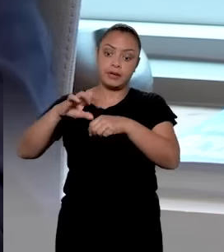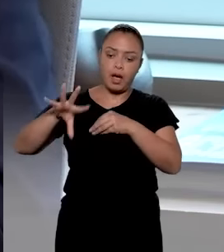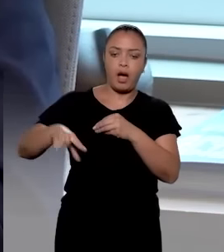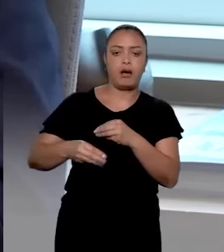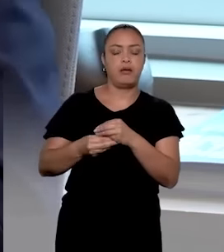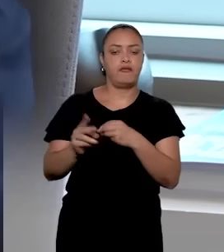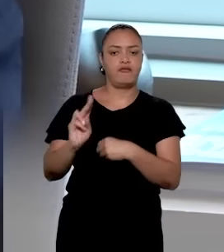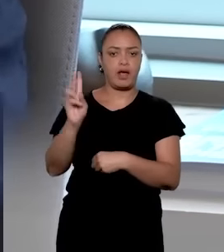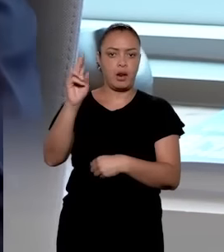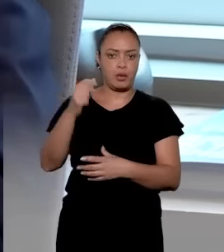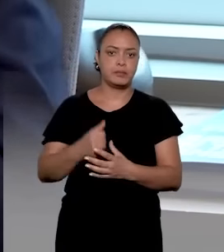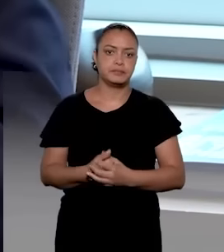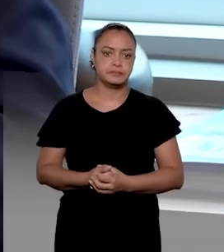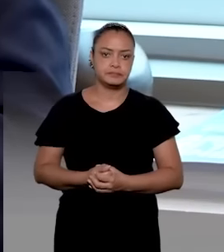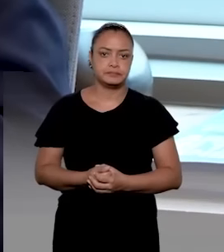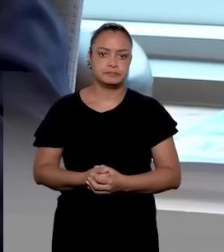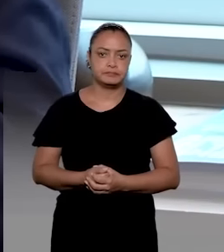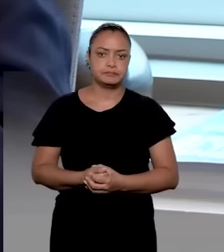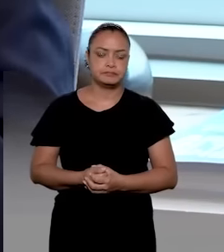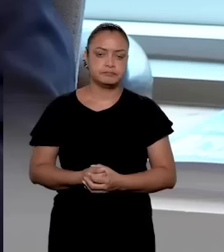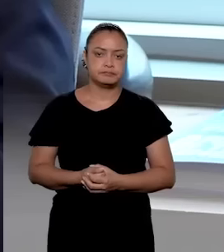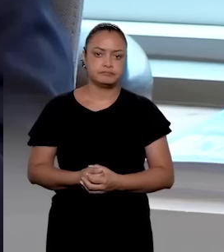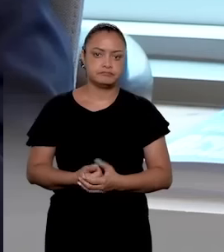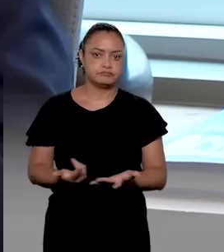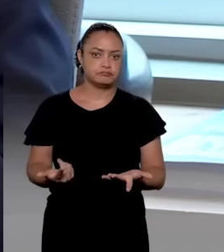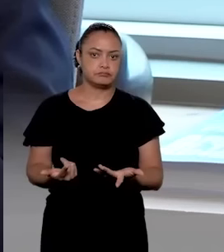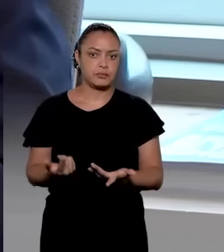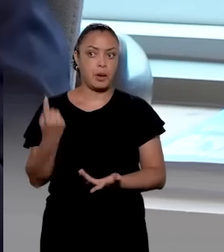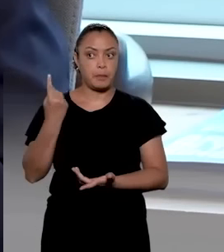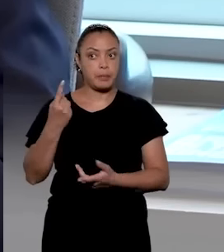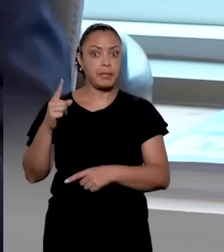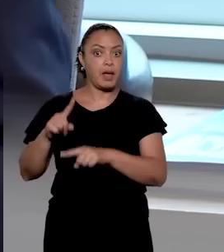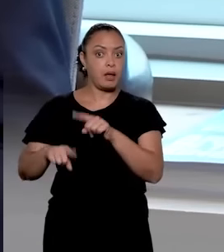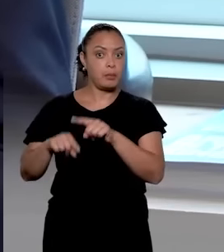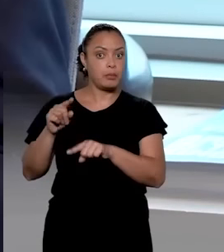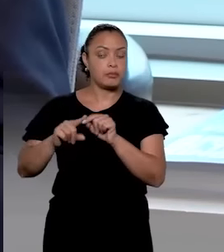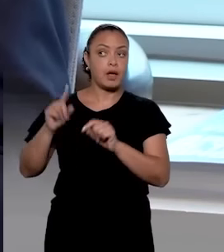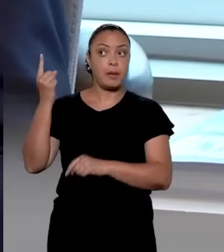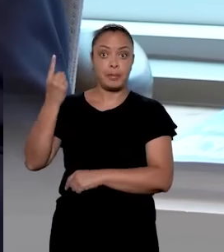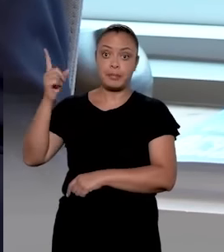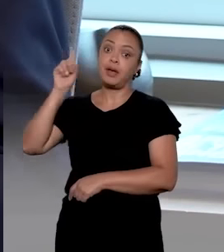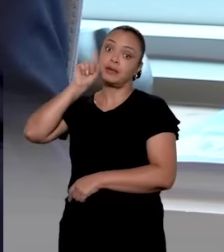Isso é ruim, tem que agregar valor, então... o maior produtor de commodities é os Estados Unidos,